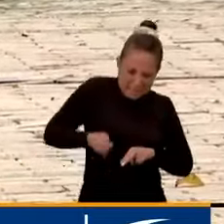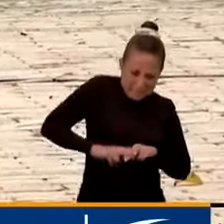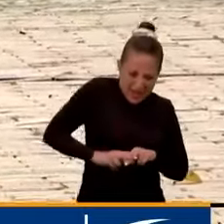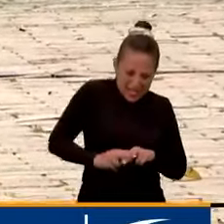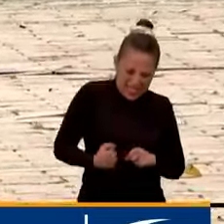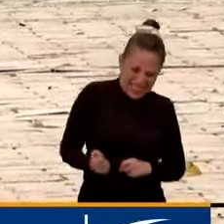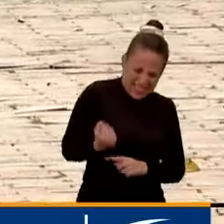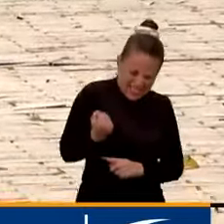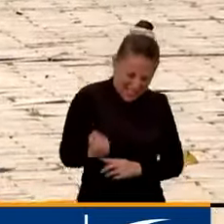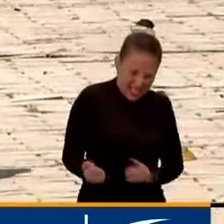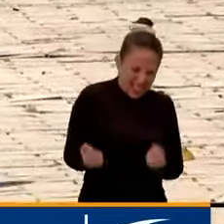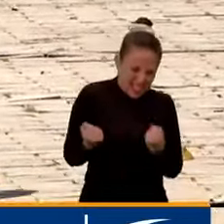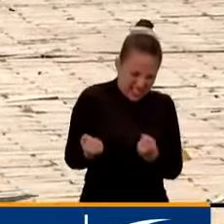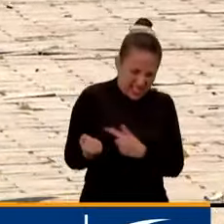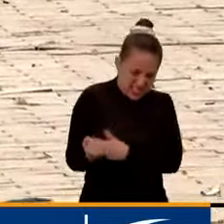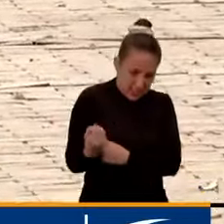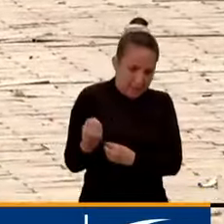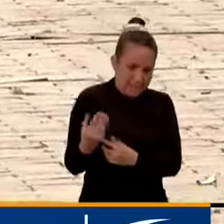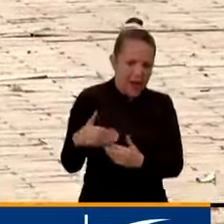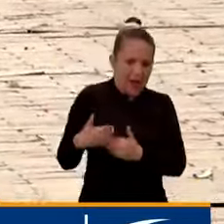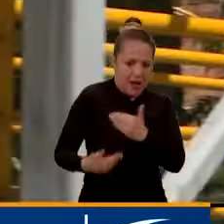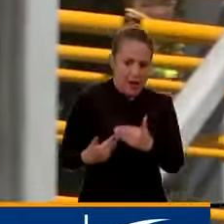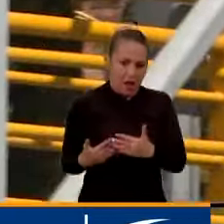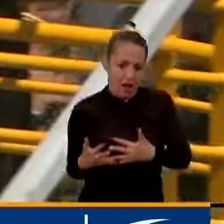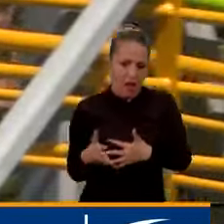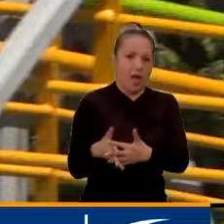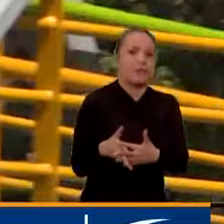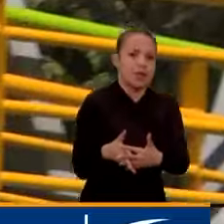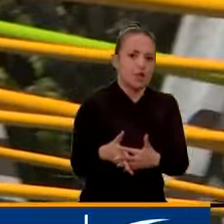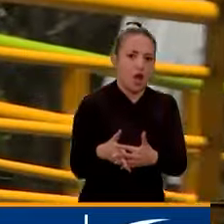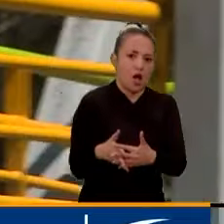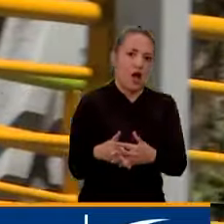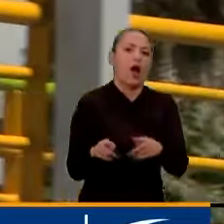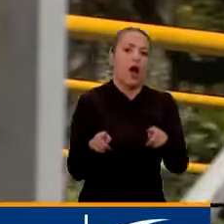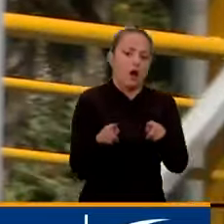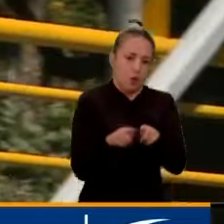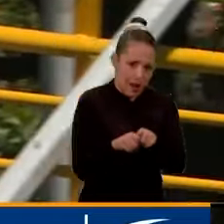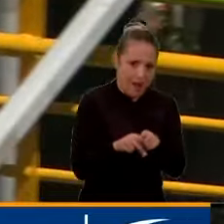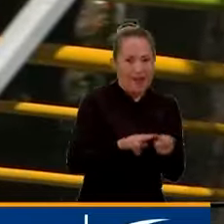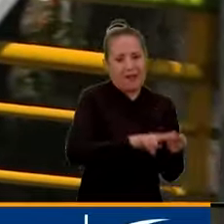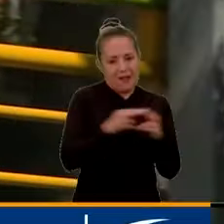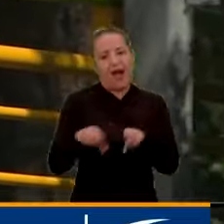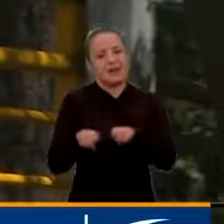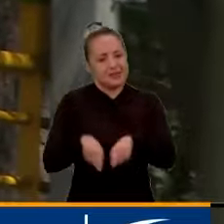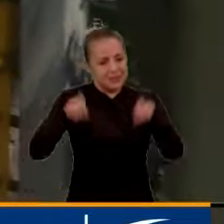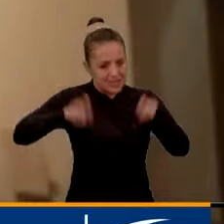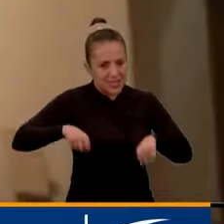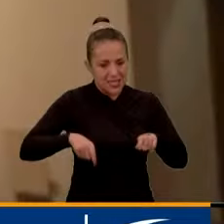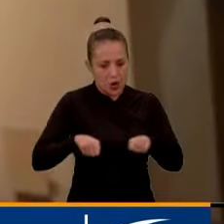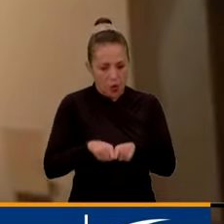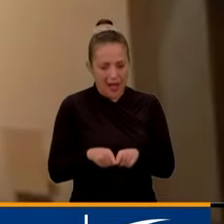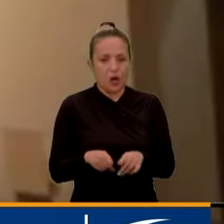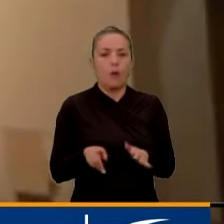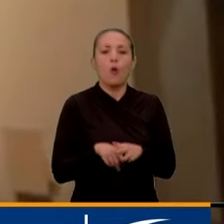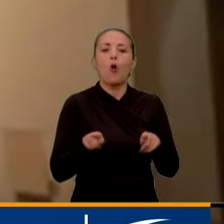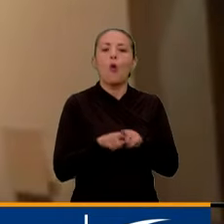tiene todos los beneficios porque lo estoy poniendo un estímulo de estrésor poco más